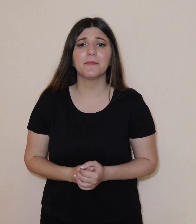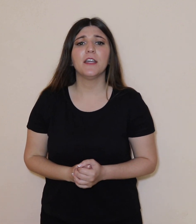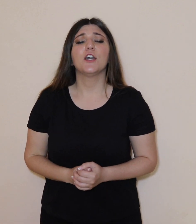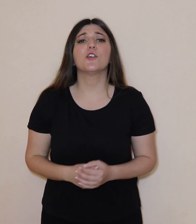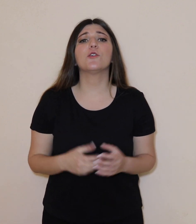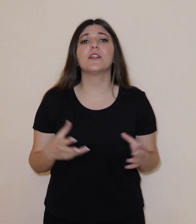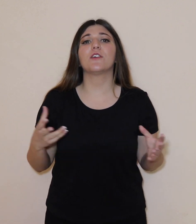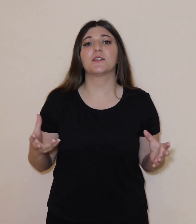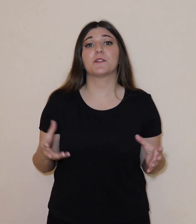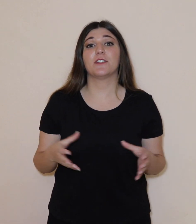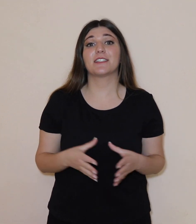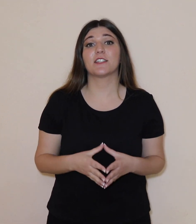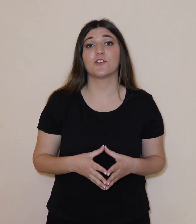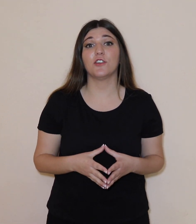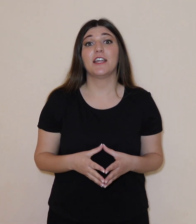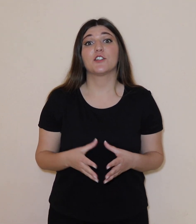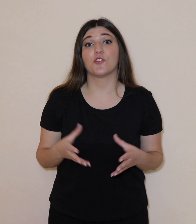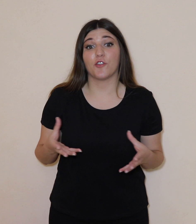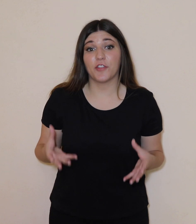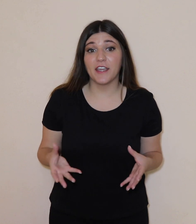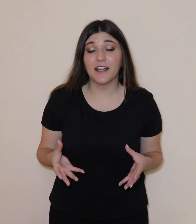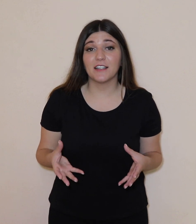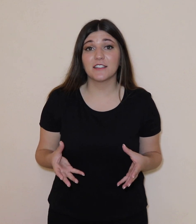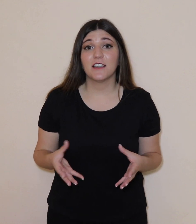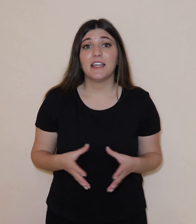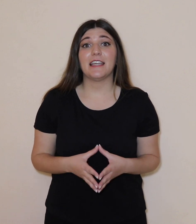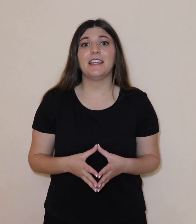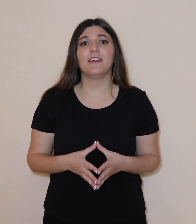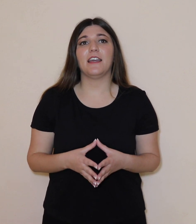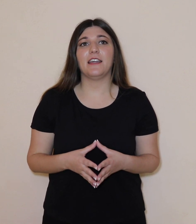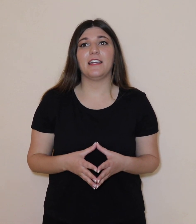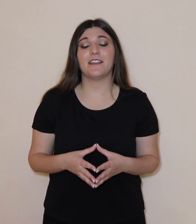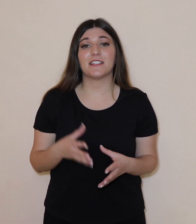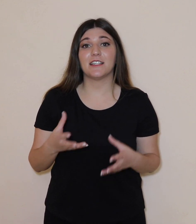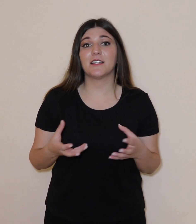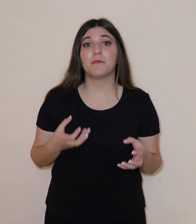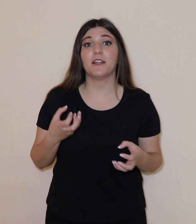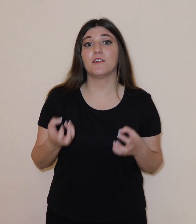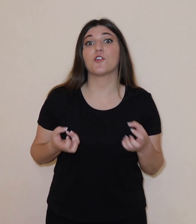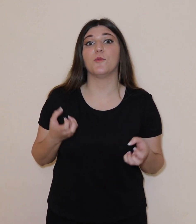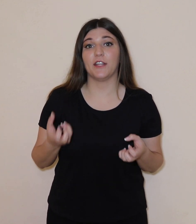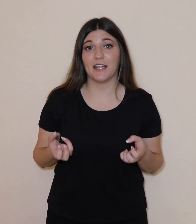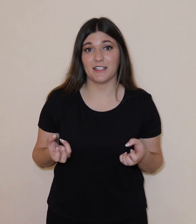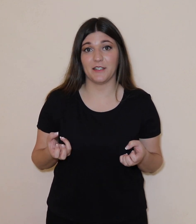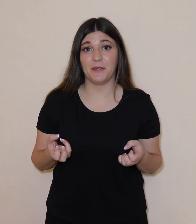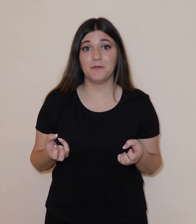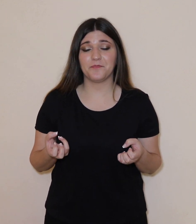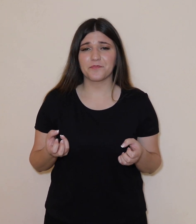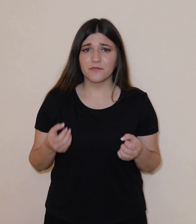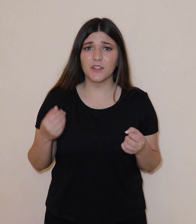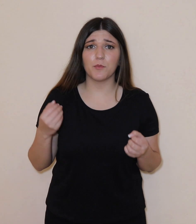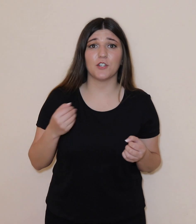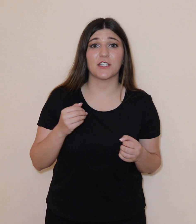¿Qué ocurre con las personas que son sordociegas y necesitan también comunicarse? Bien, pues los que